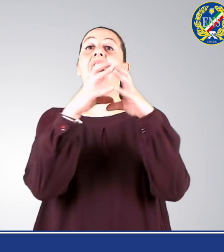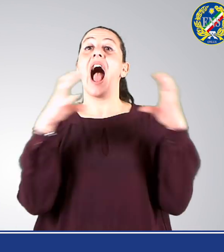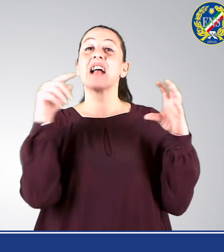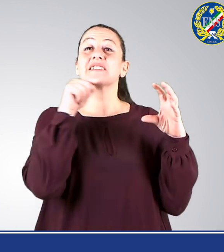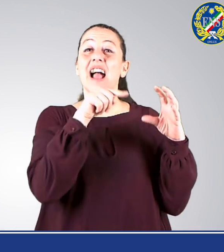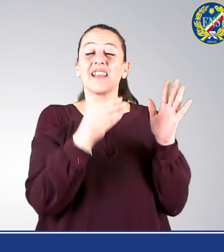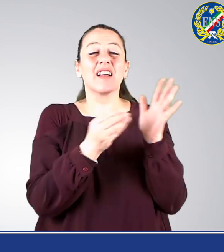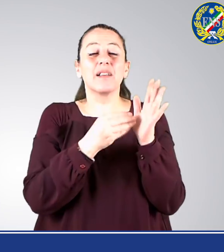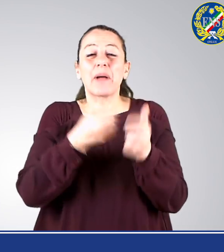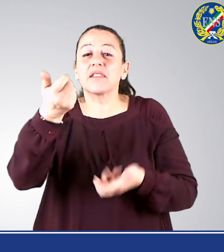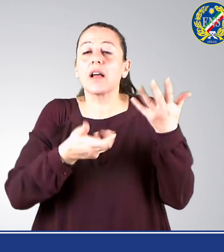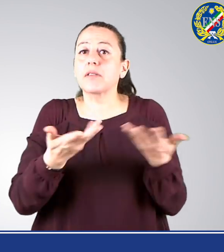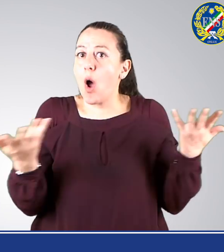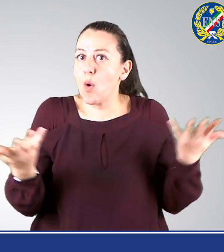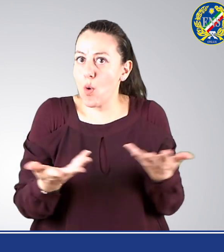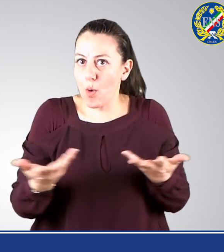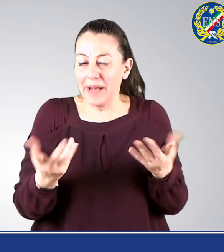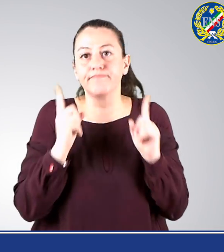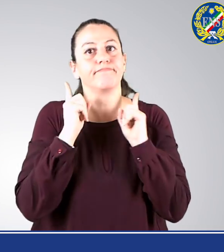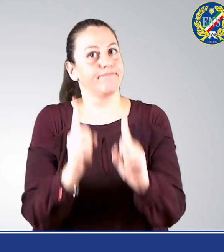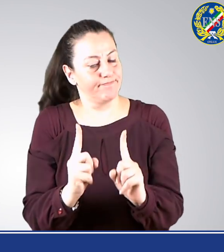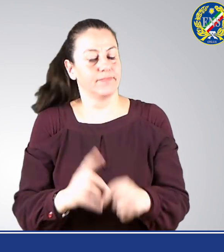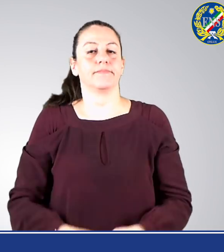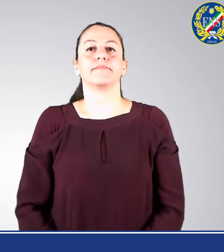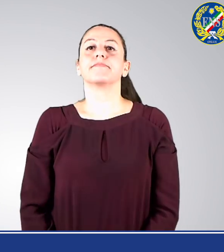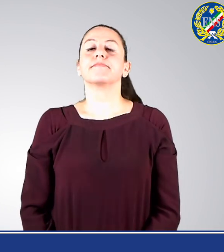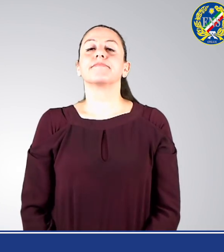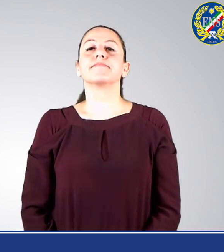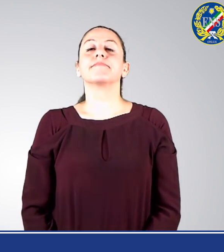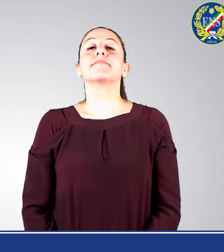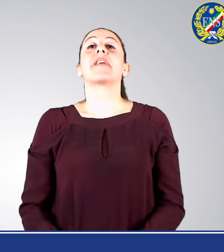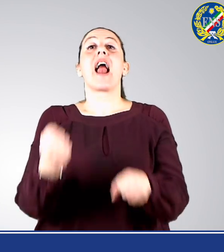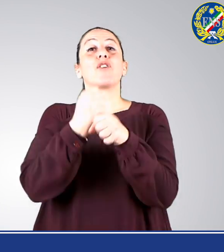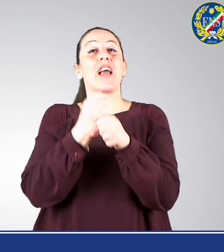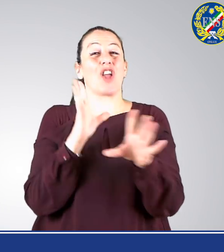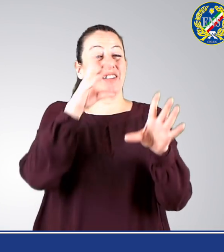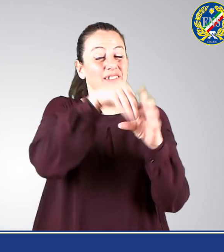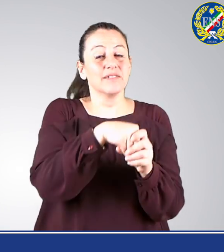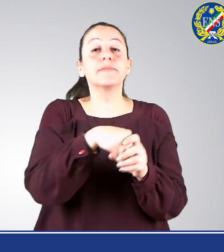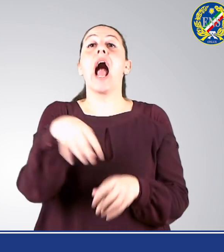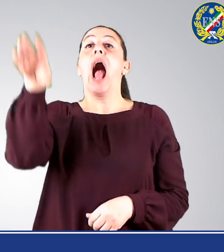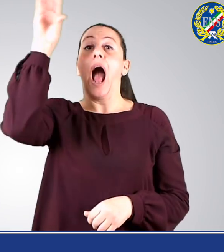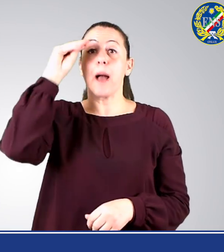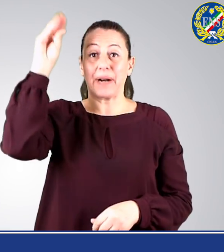Nelle aziende per calcolare quanti disabili devono essere assunti, non vanno contati: